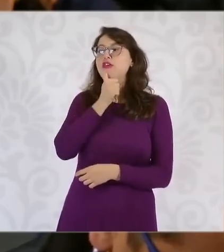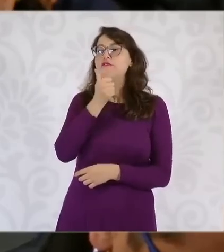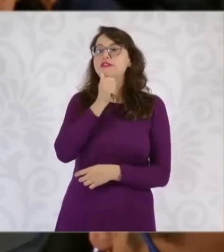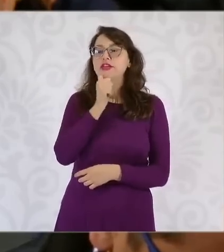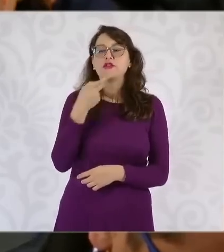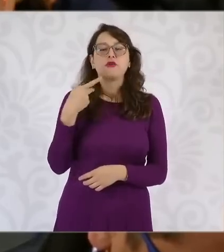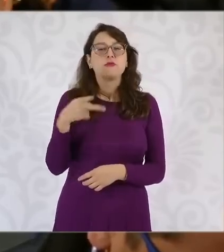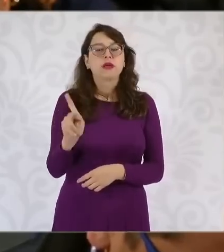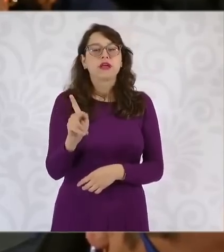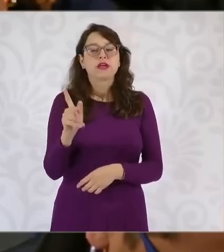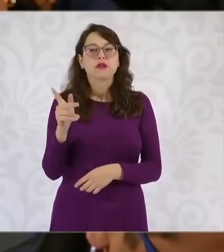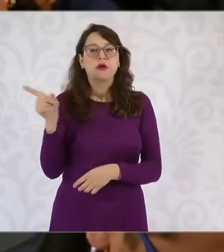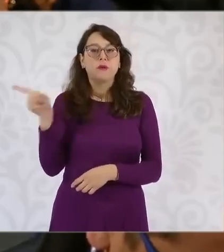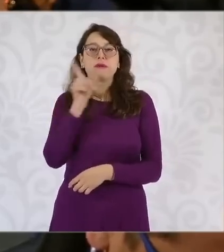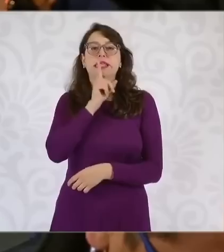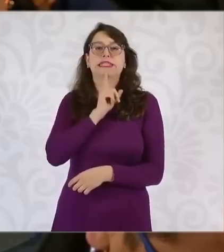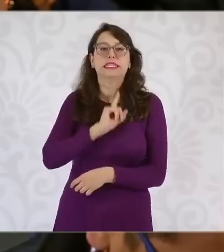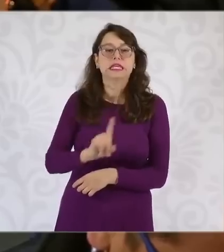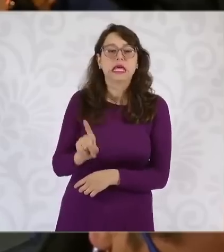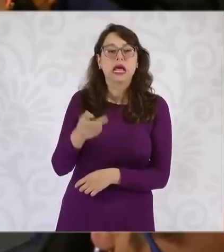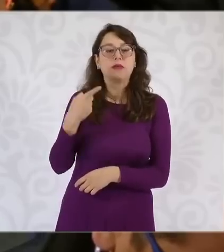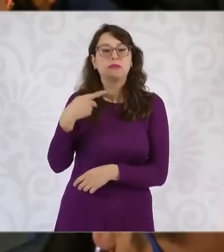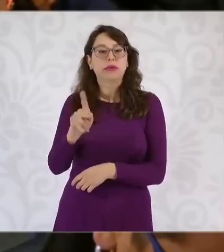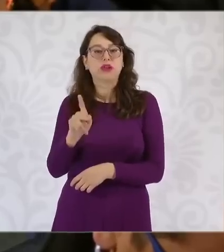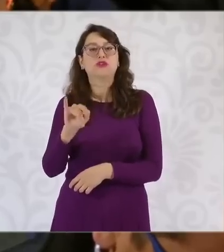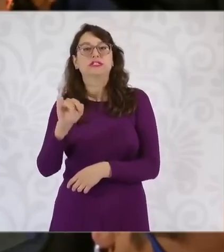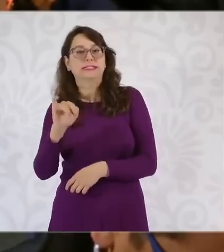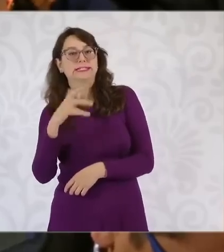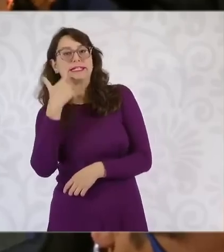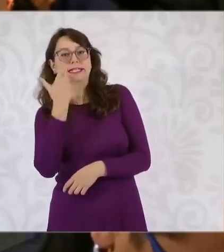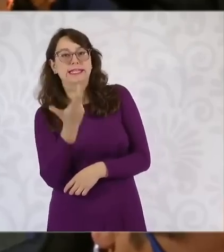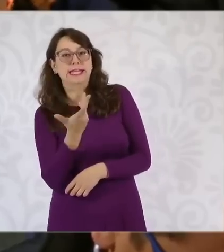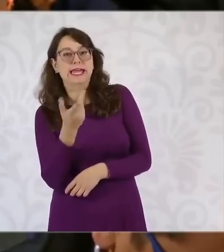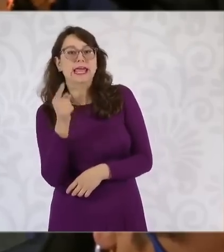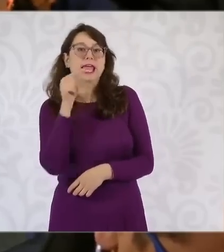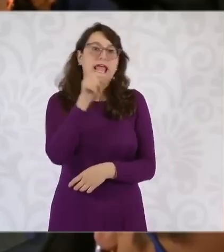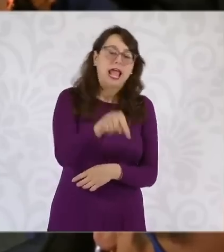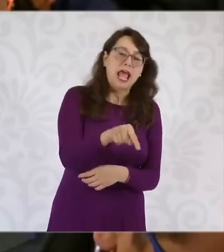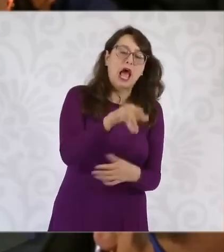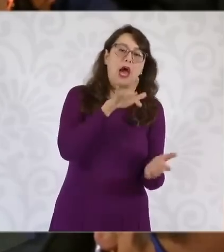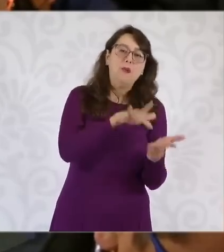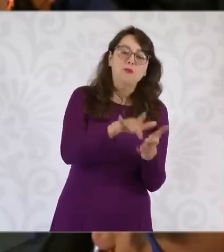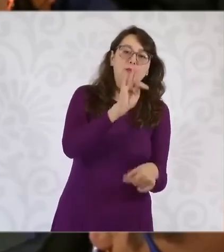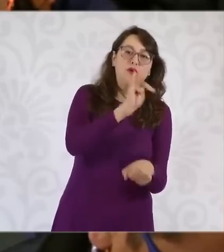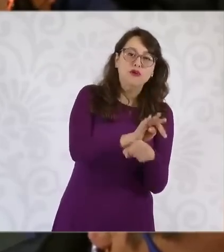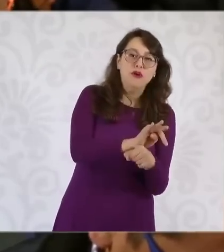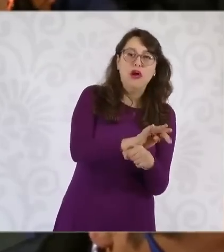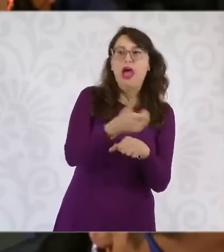están aud van a ayudar a la empresa a que se haga ese recinto y para que le administren ellos y que